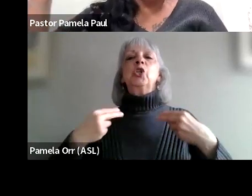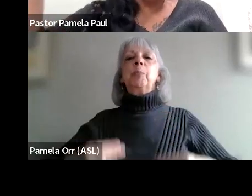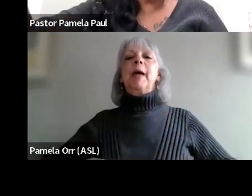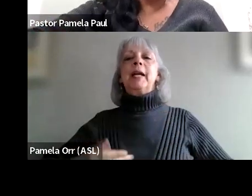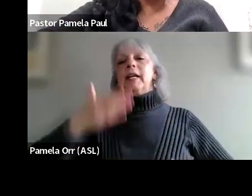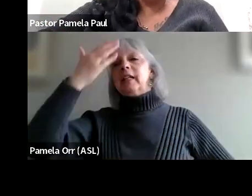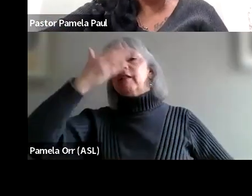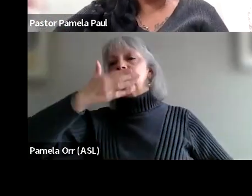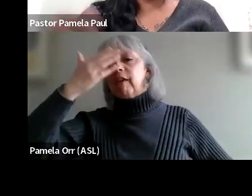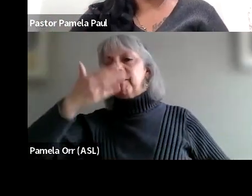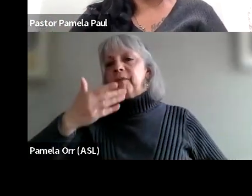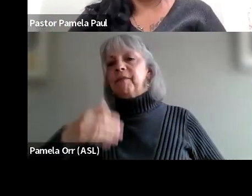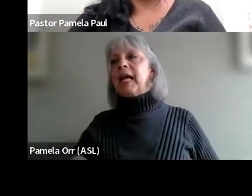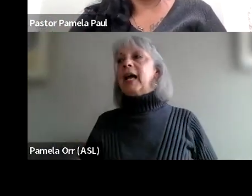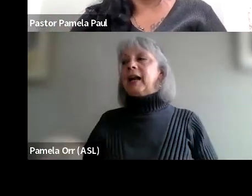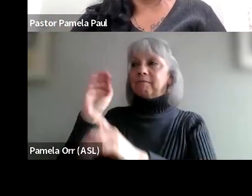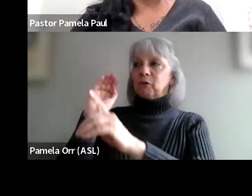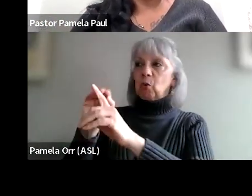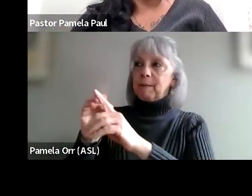y recordarles